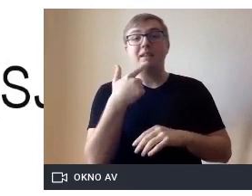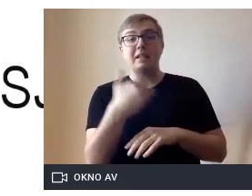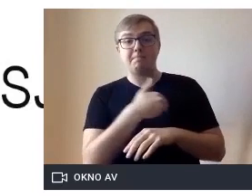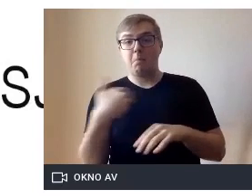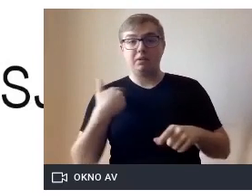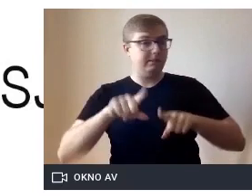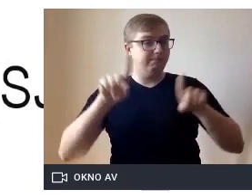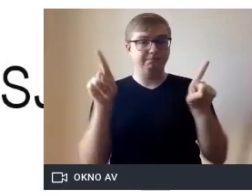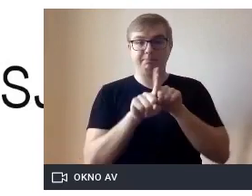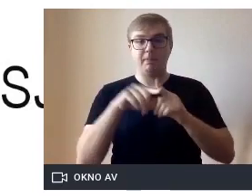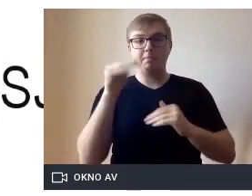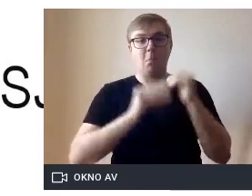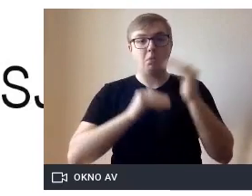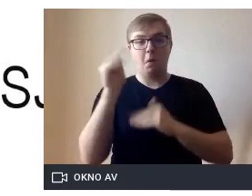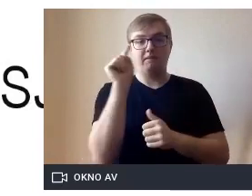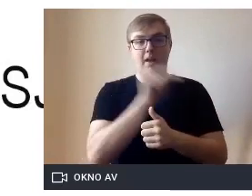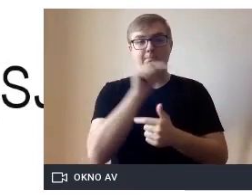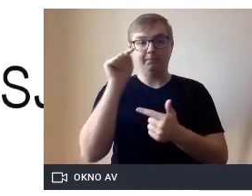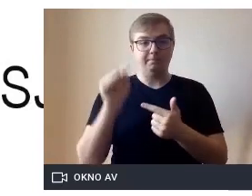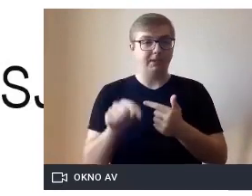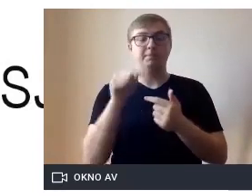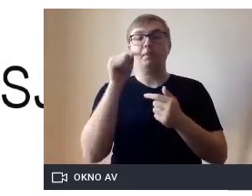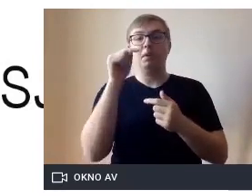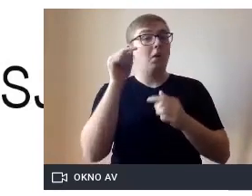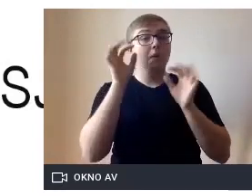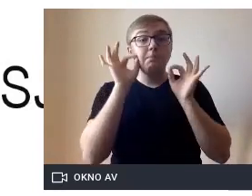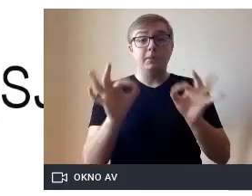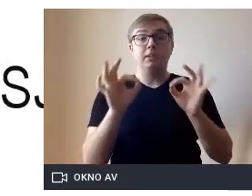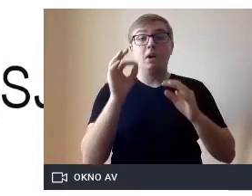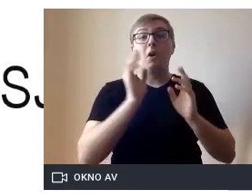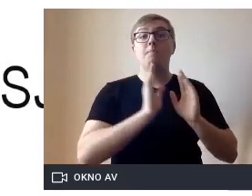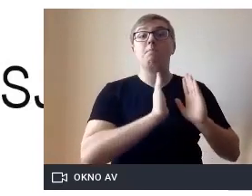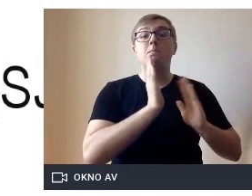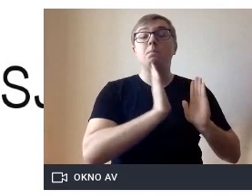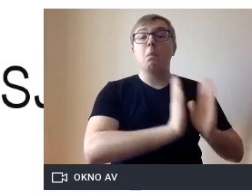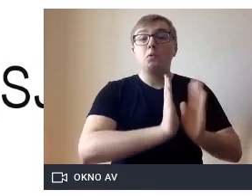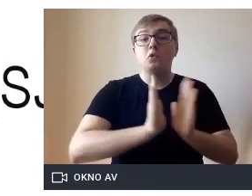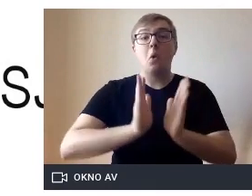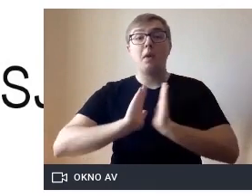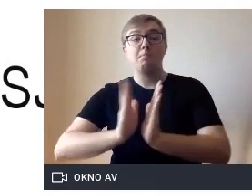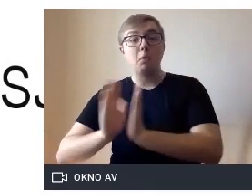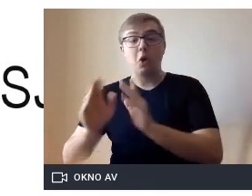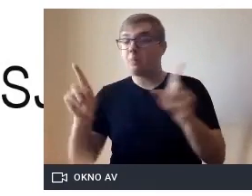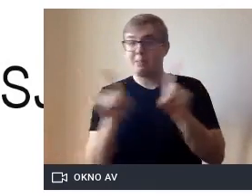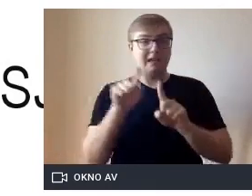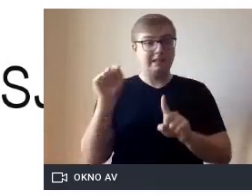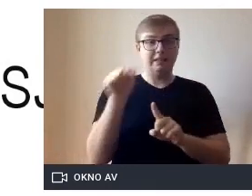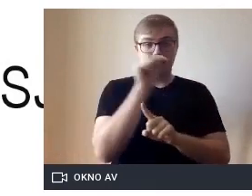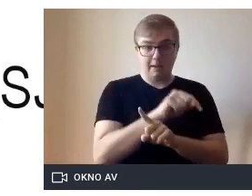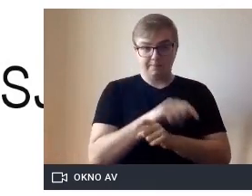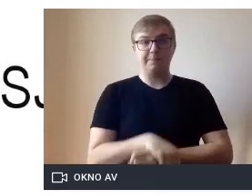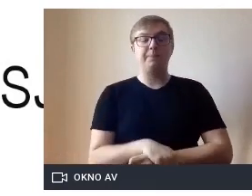Dlatego SJM ma dokładnie taką samą konstrukcję, składnię, budowę gramatyczną jak język polski.